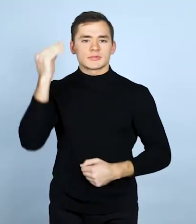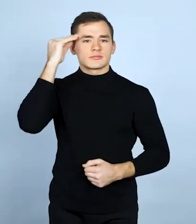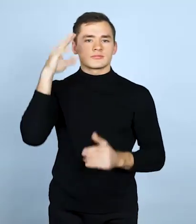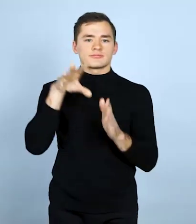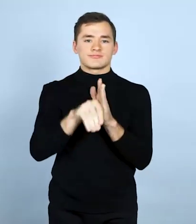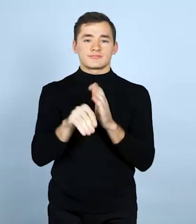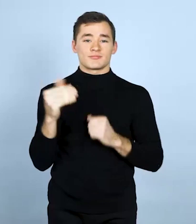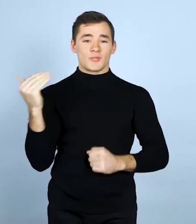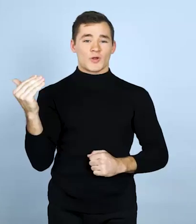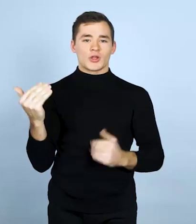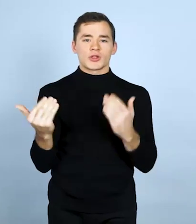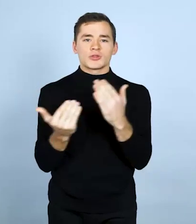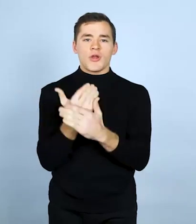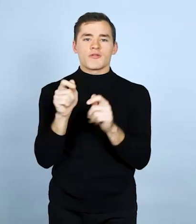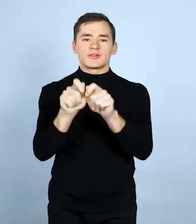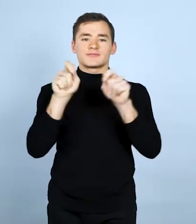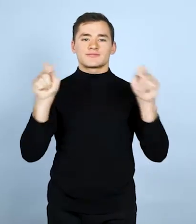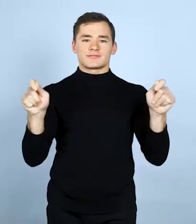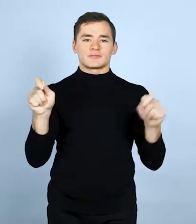который символизирует новое рождение